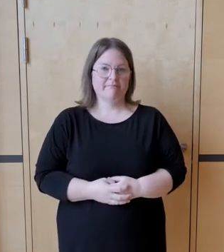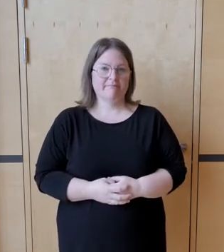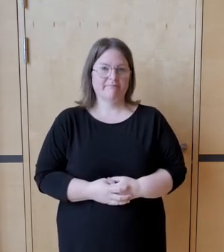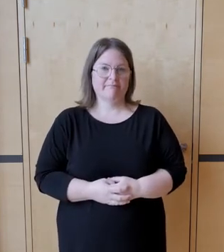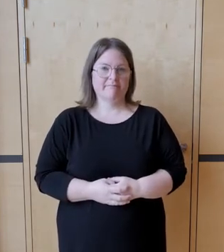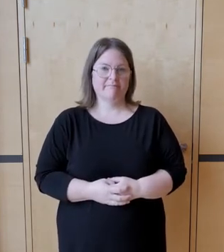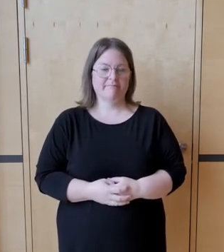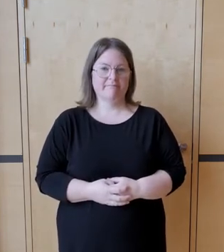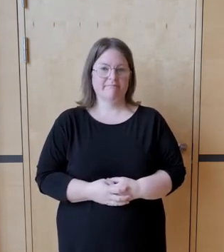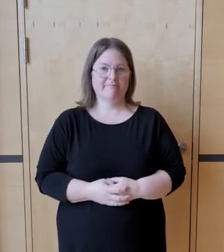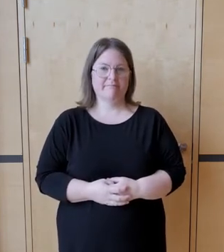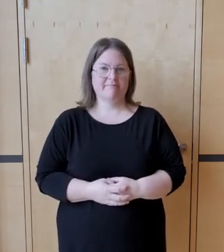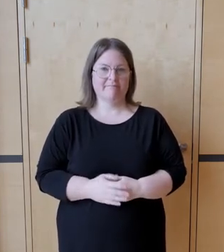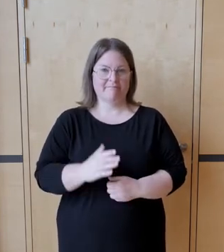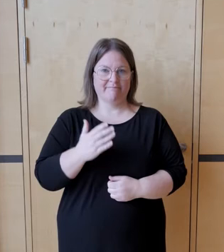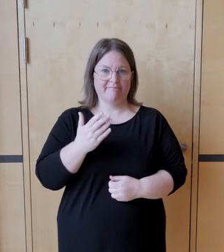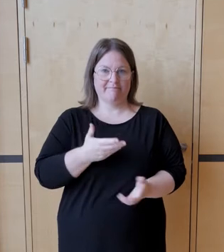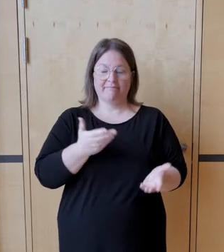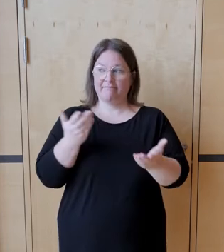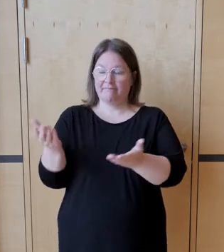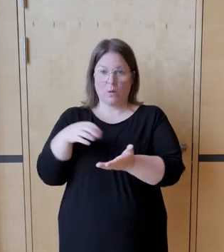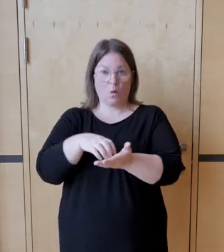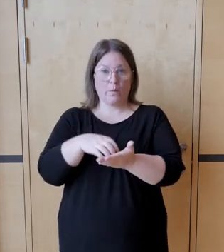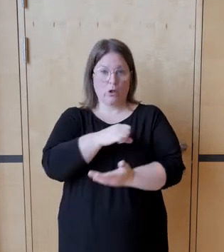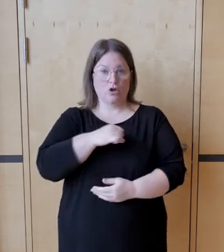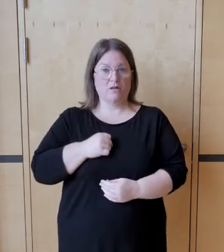Evelina fahleson kommunstyrelsens vice ordförande Socialdemokraterna Varsågod